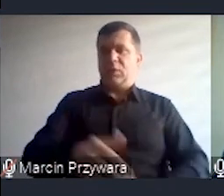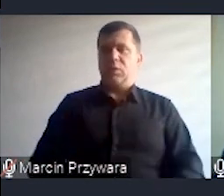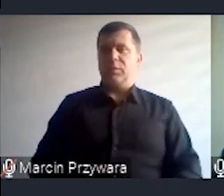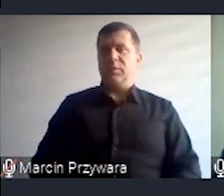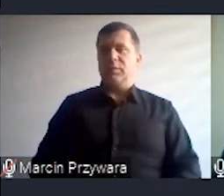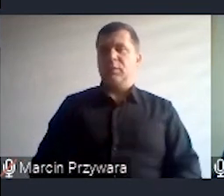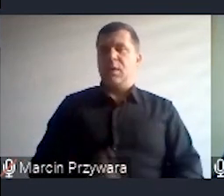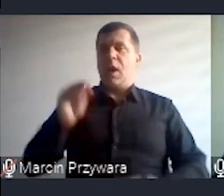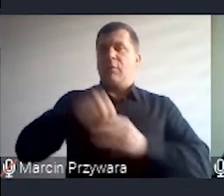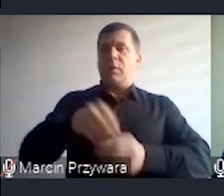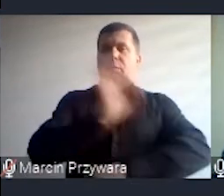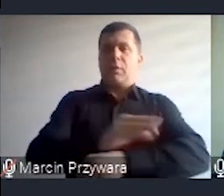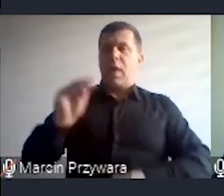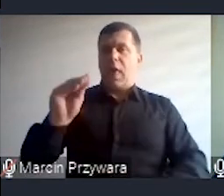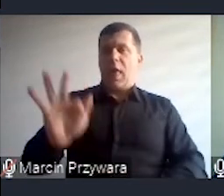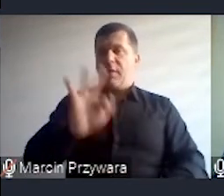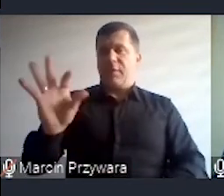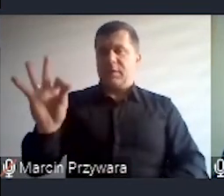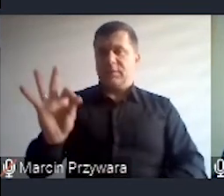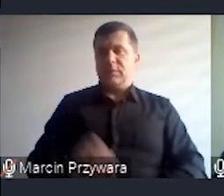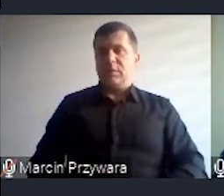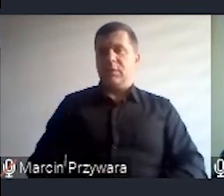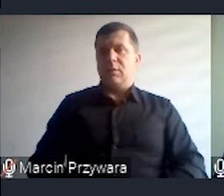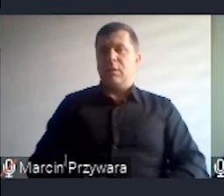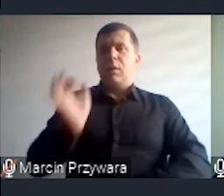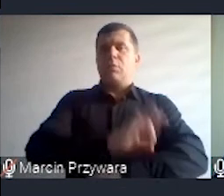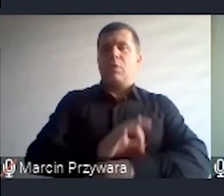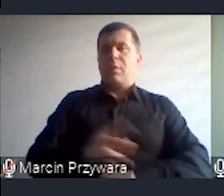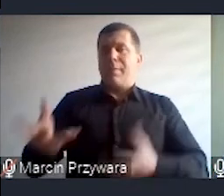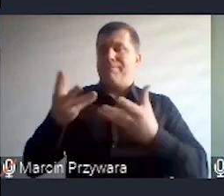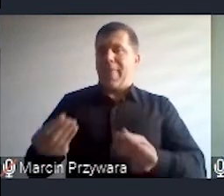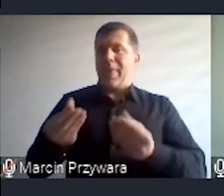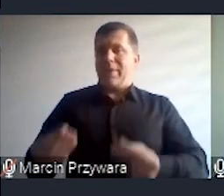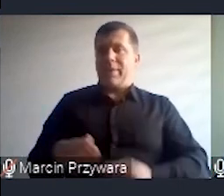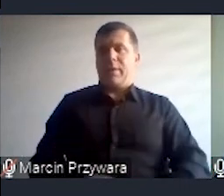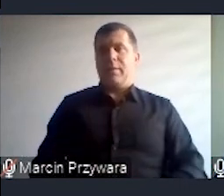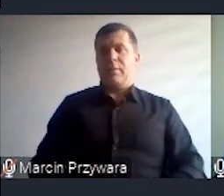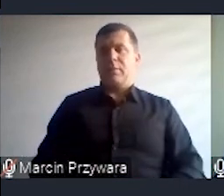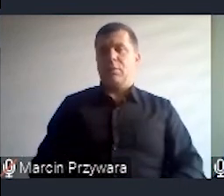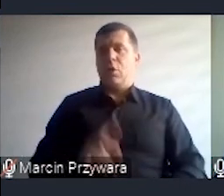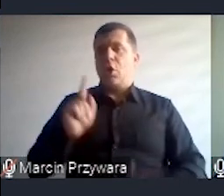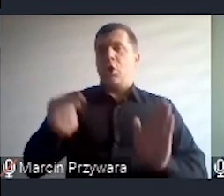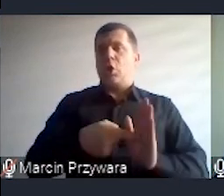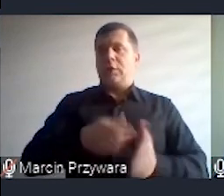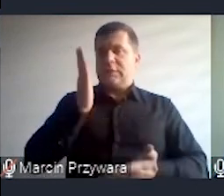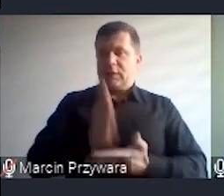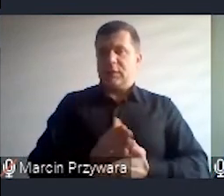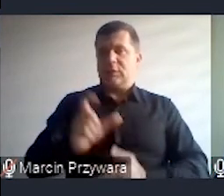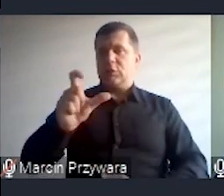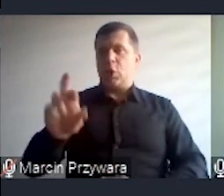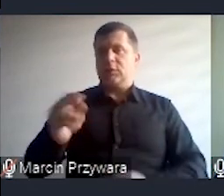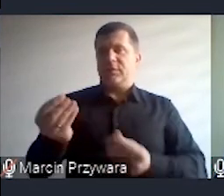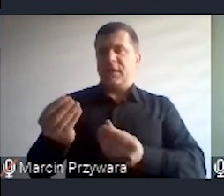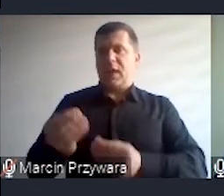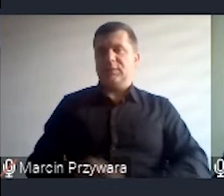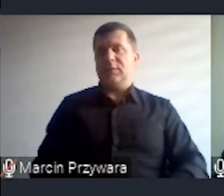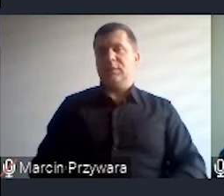a w projektach EFS, projektach tak zwanych„miękkich” dotyczy tylko crowd financingu